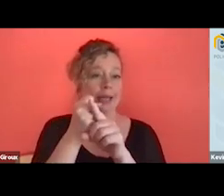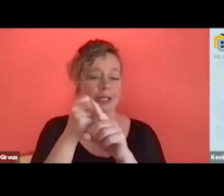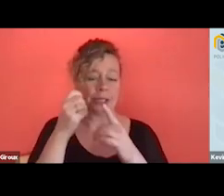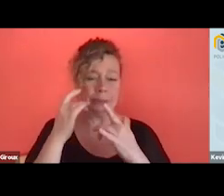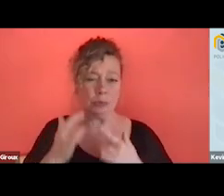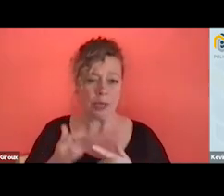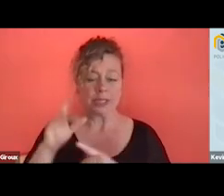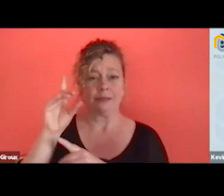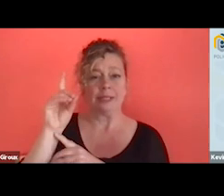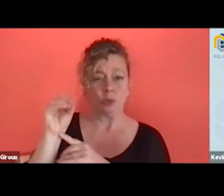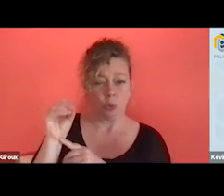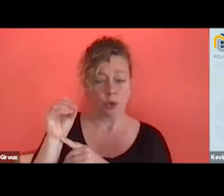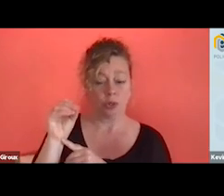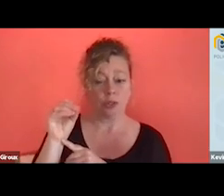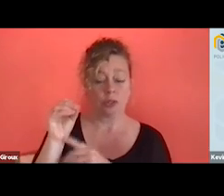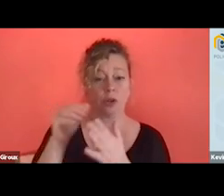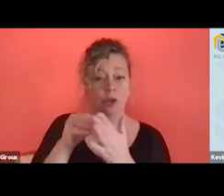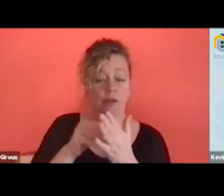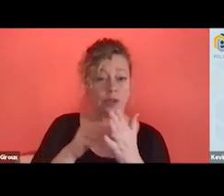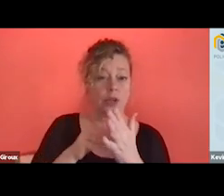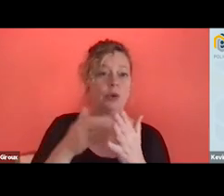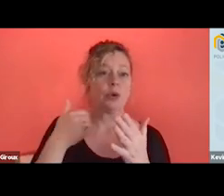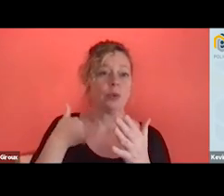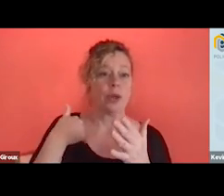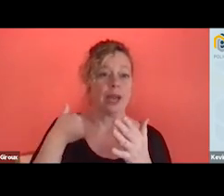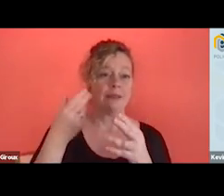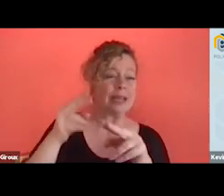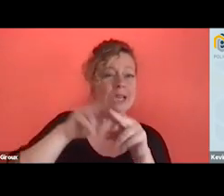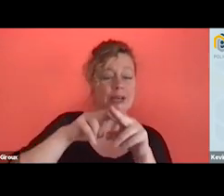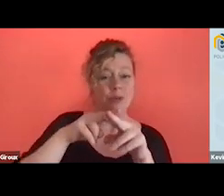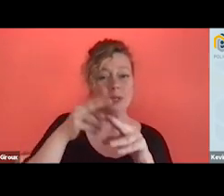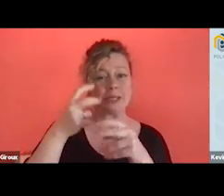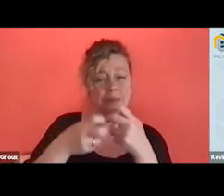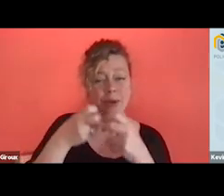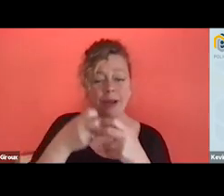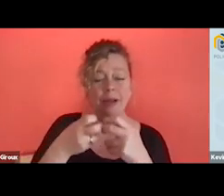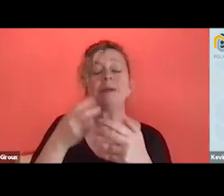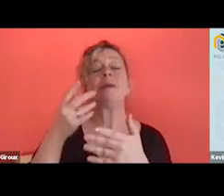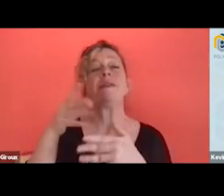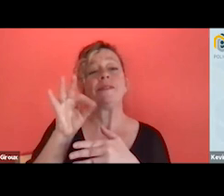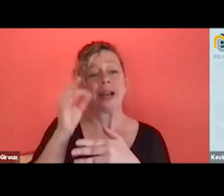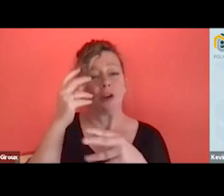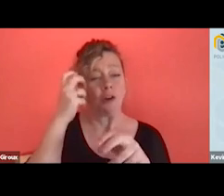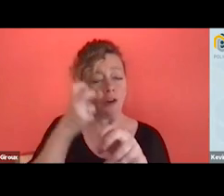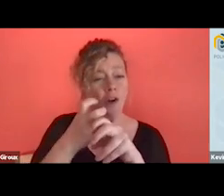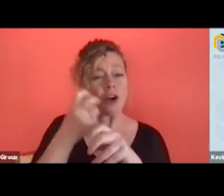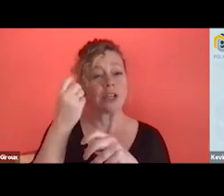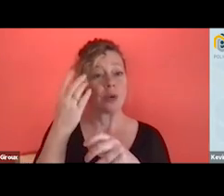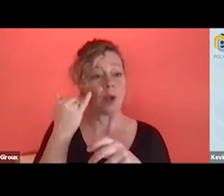A menudo, cuando mencionamos aumentos en los síntomas adversos de salud mental, a algunos les puede resultar difícil de entender porque encontraron formas de afrontarlos,